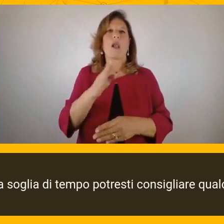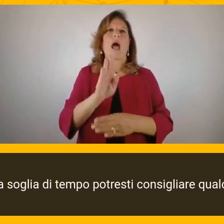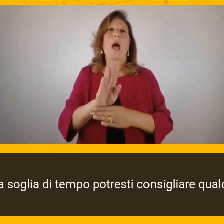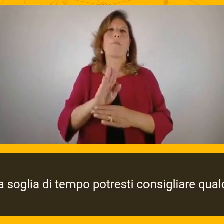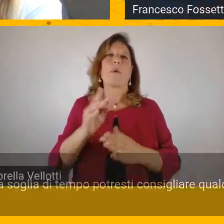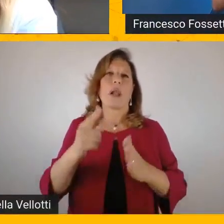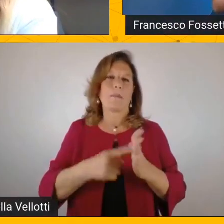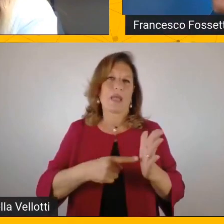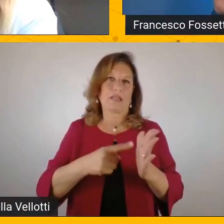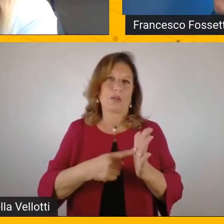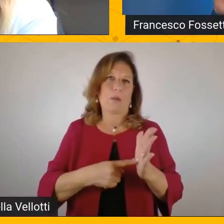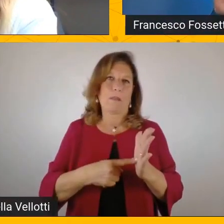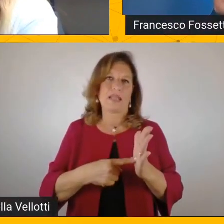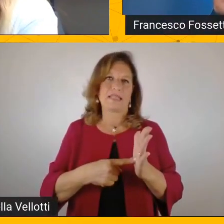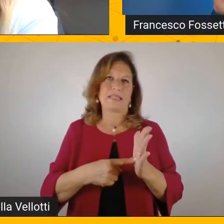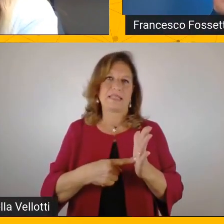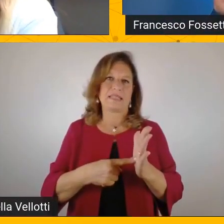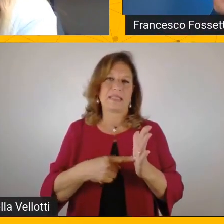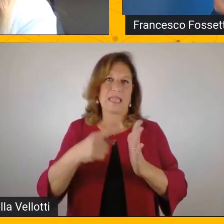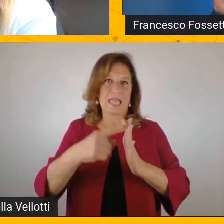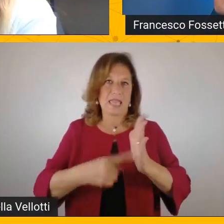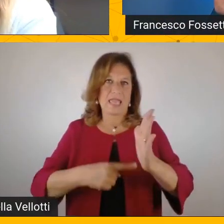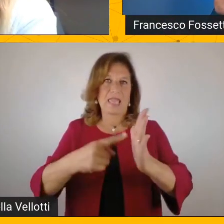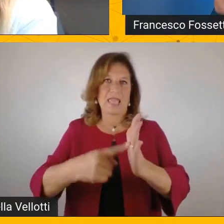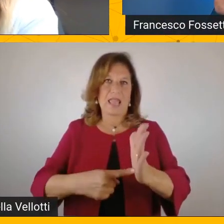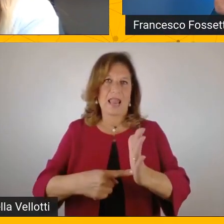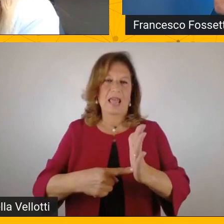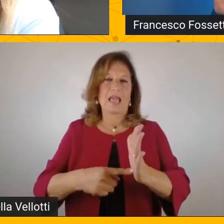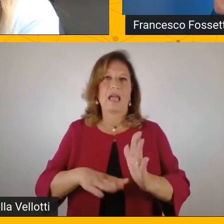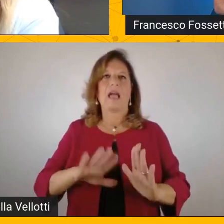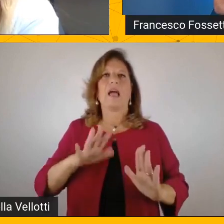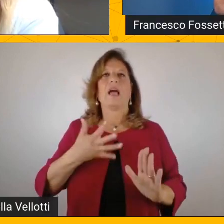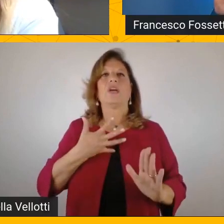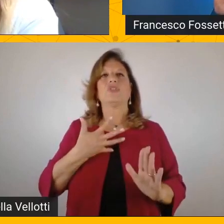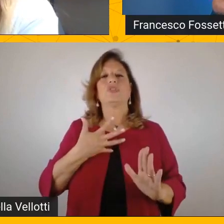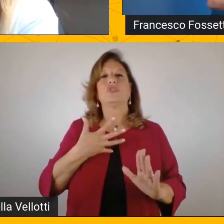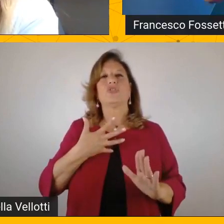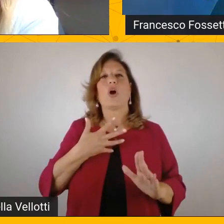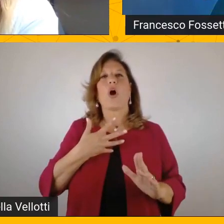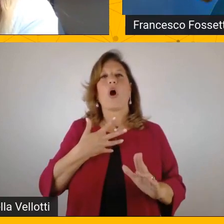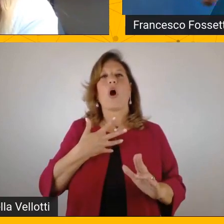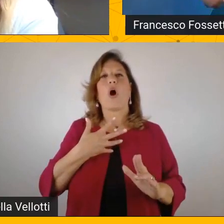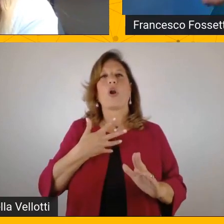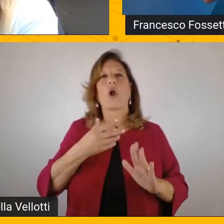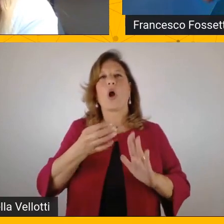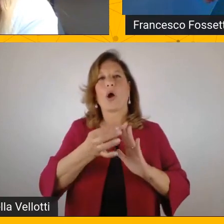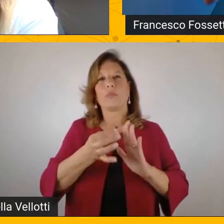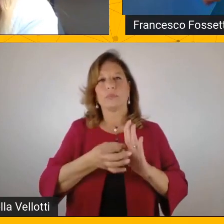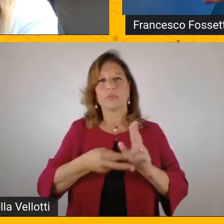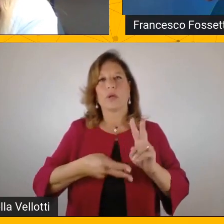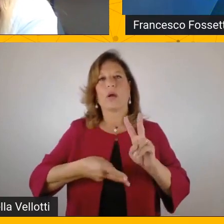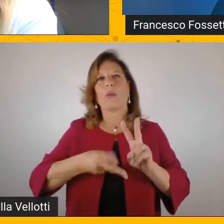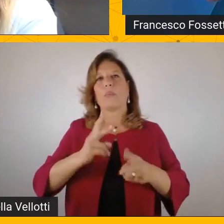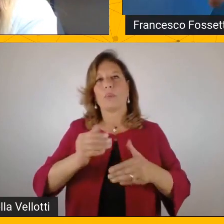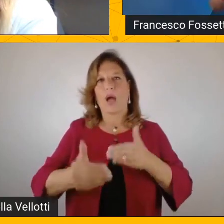abbonamento mensile eh hm con delle ehm insomma delle